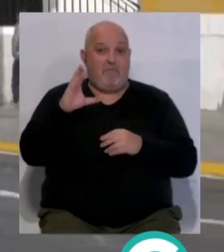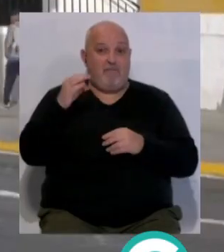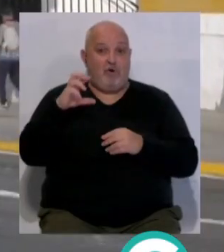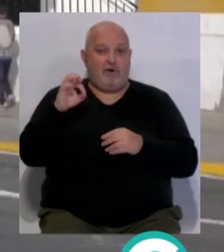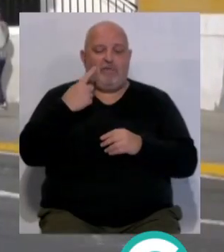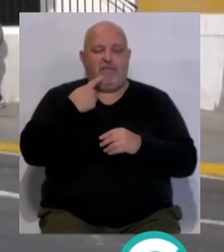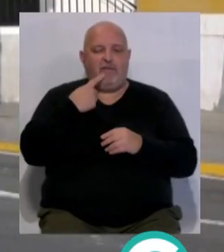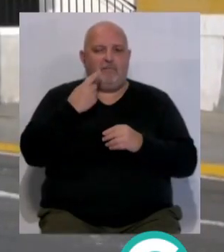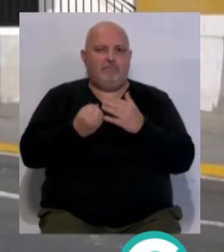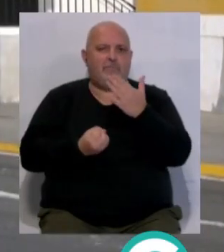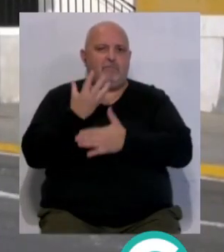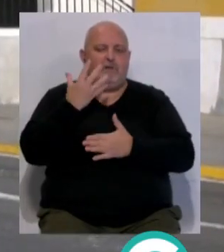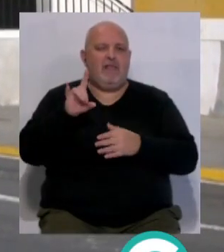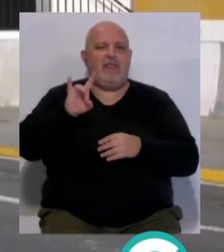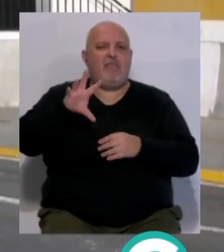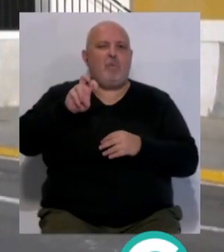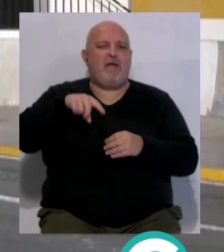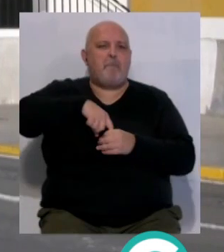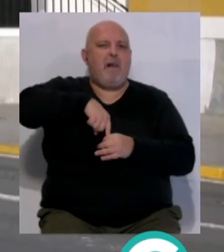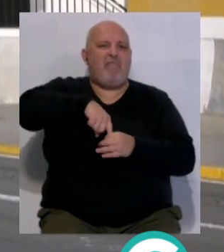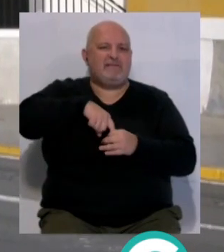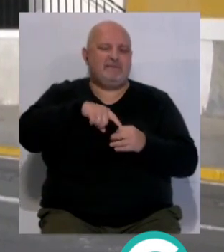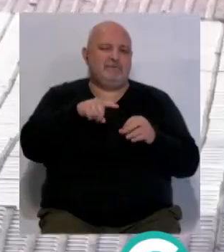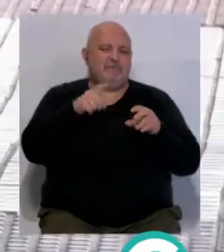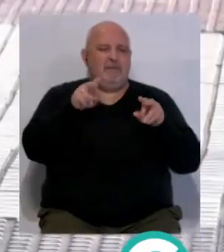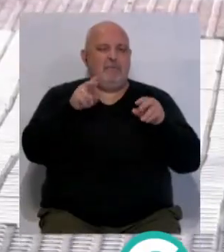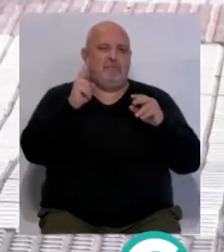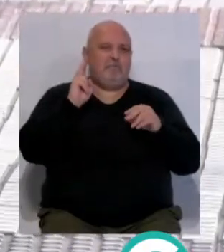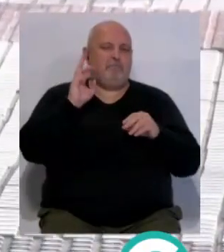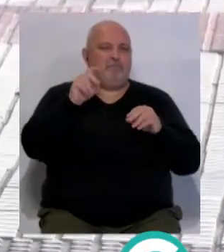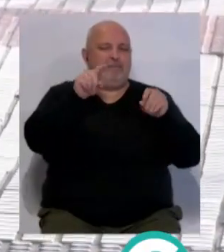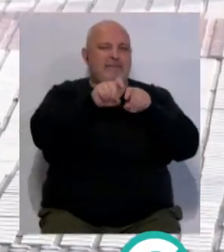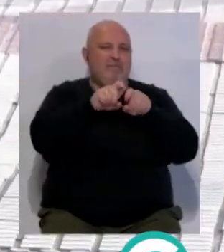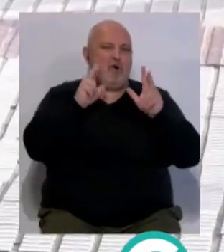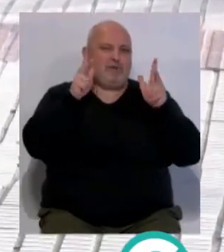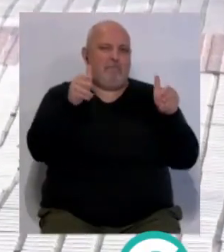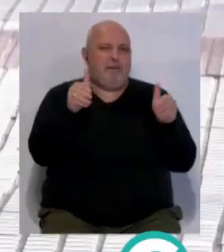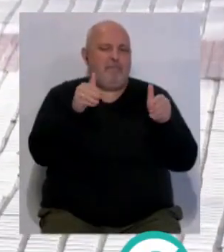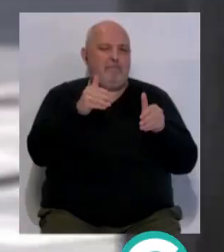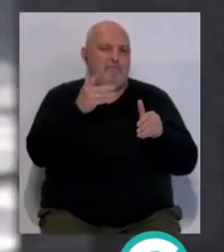anunciado la creación de 15 nuevas plazas en una pensión del casco histórico ante la meteorología